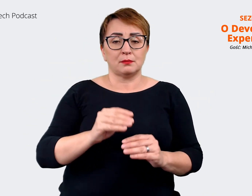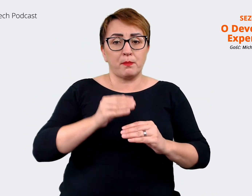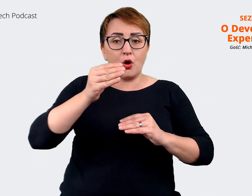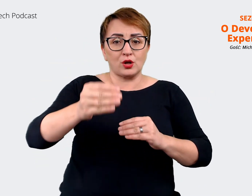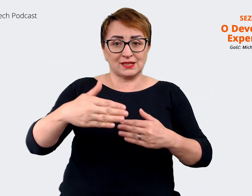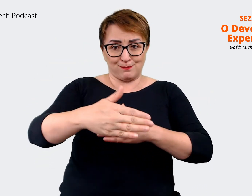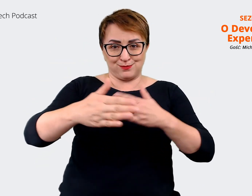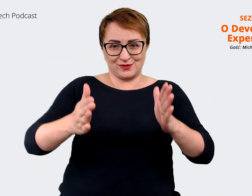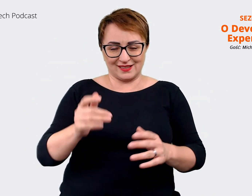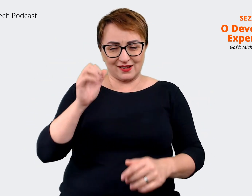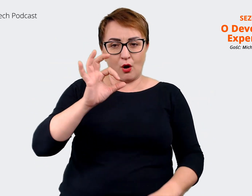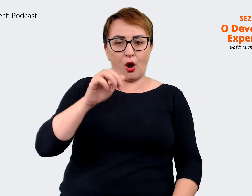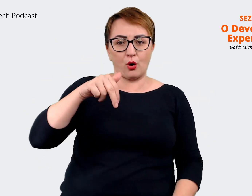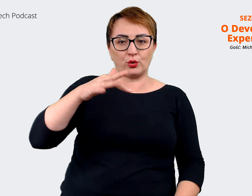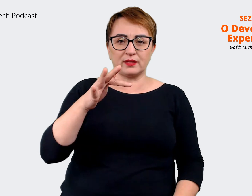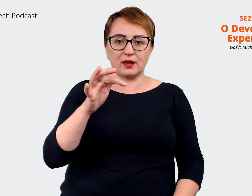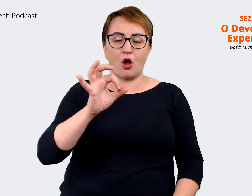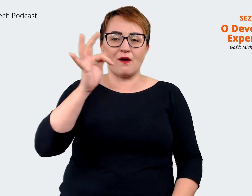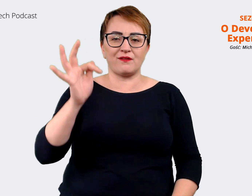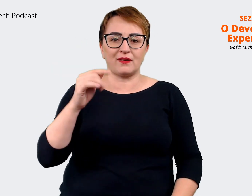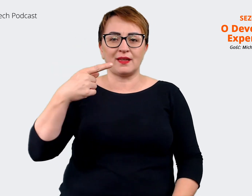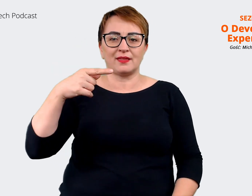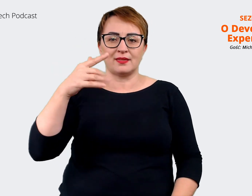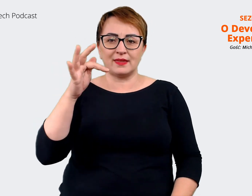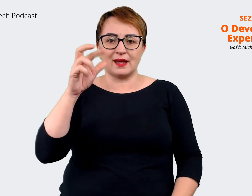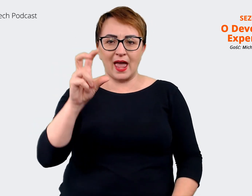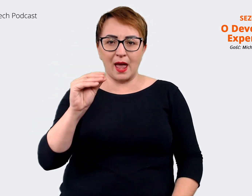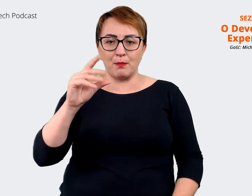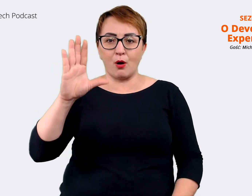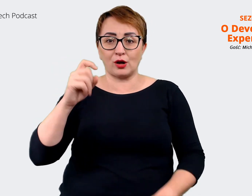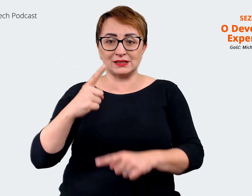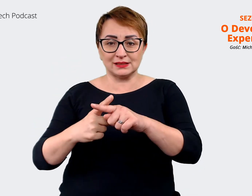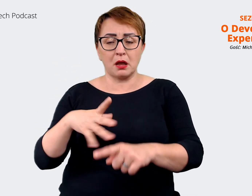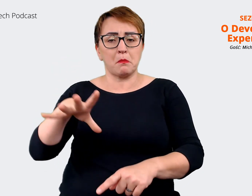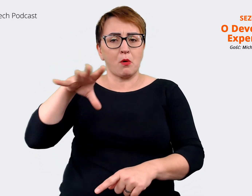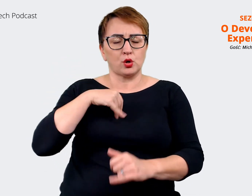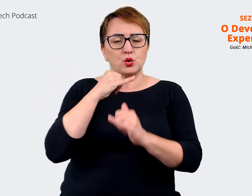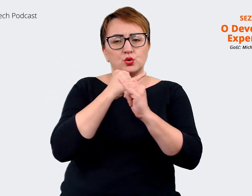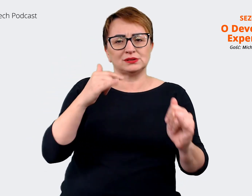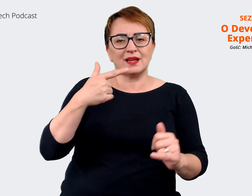trochę metryk, jakichś, troszeczkę danych pod kątem, żeby się dowiedzieć więcej, jak ludzie